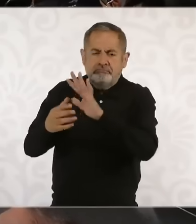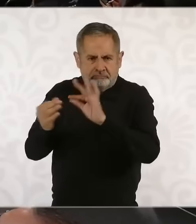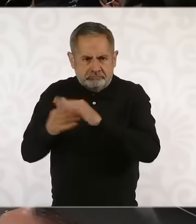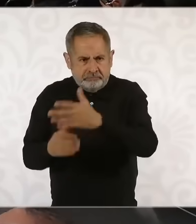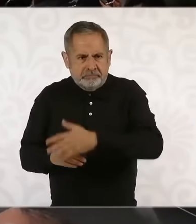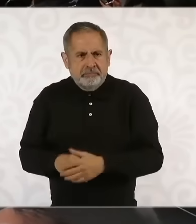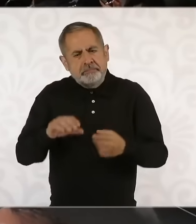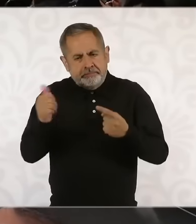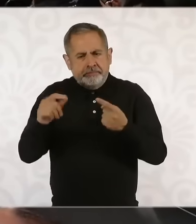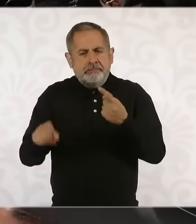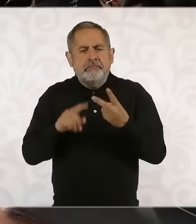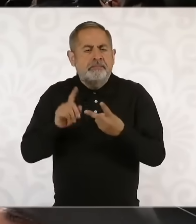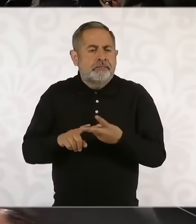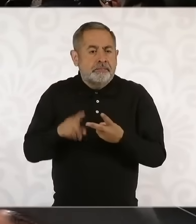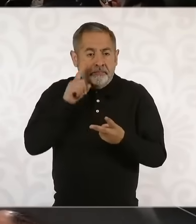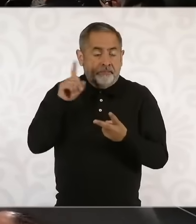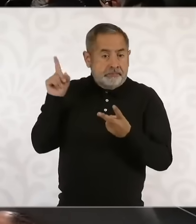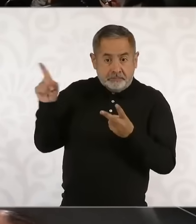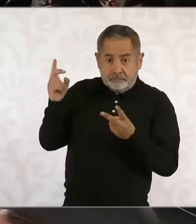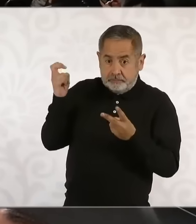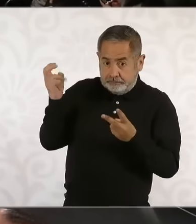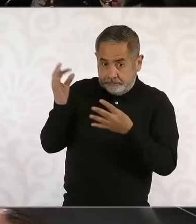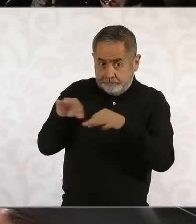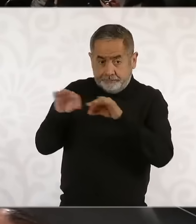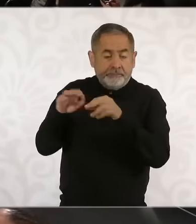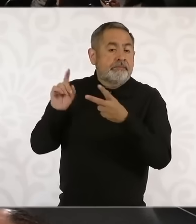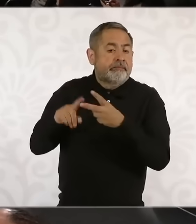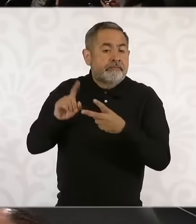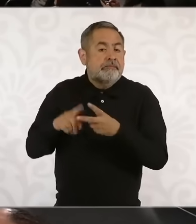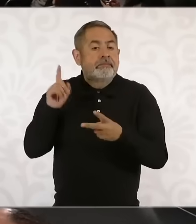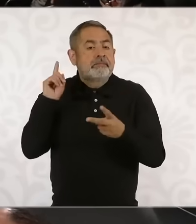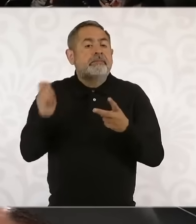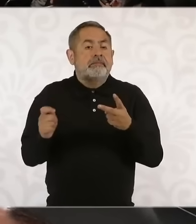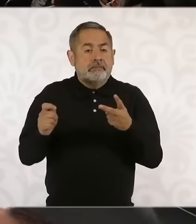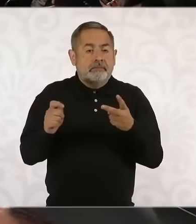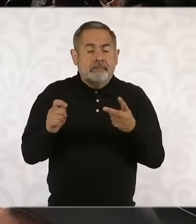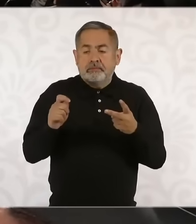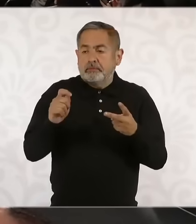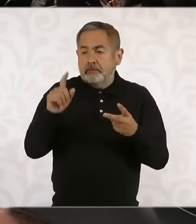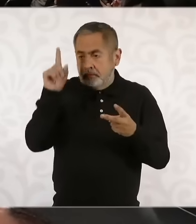si tienen otro. Aquí está uno que es importante, que es el Consejo Nacional Agropecuario,